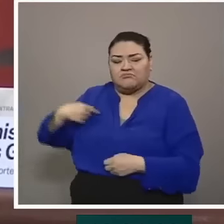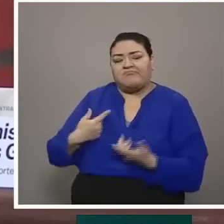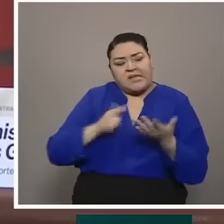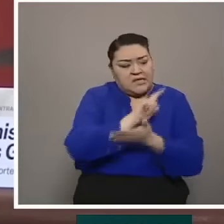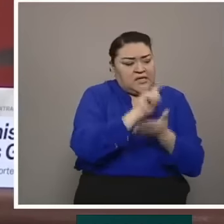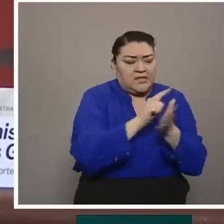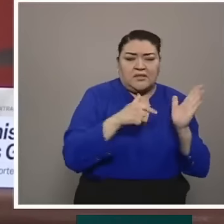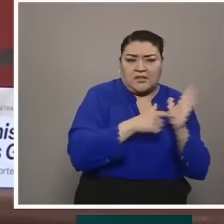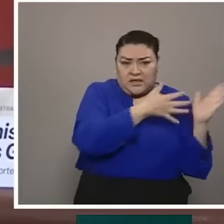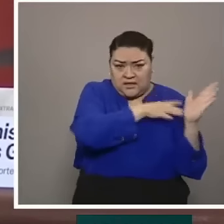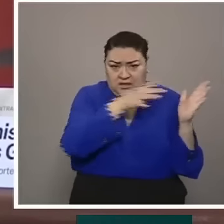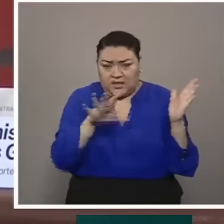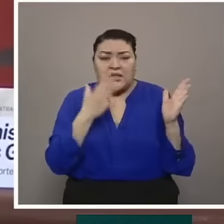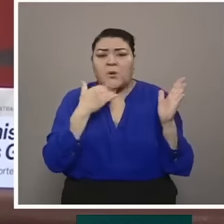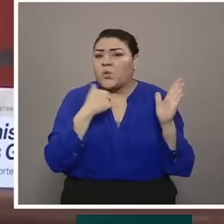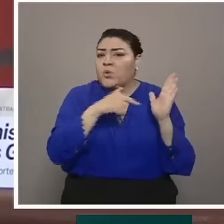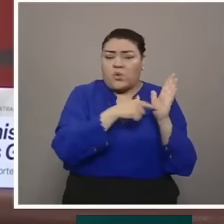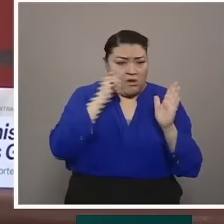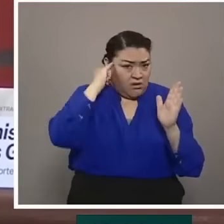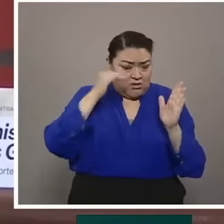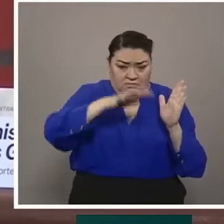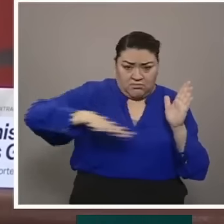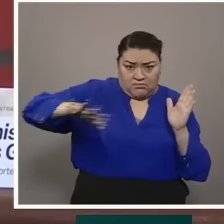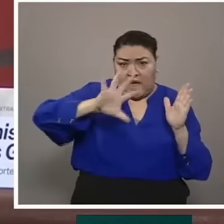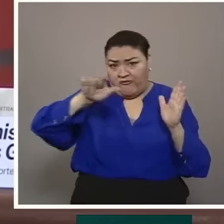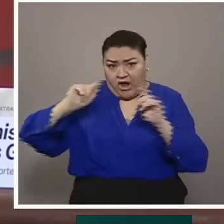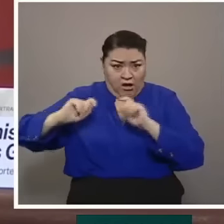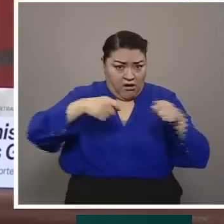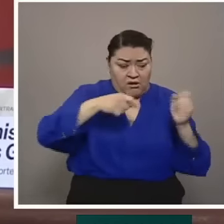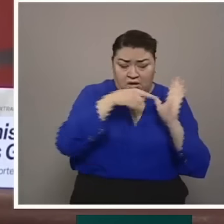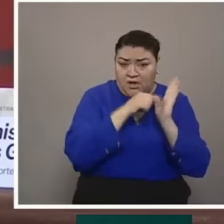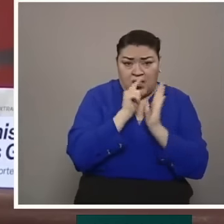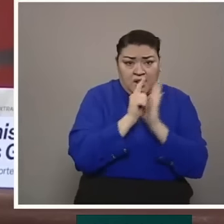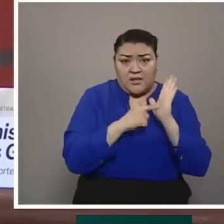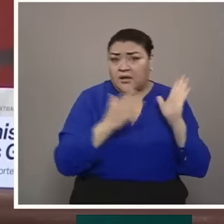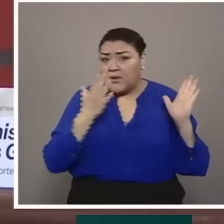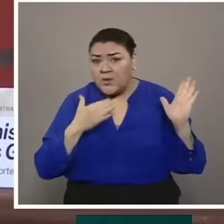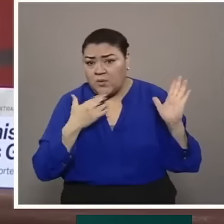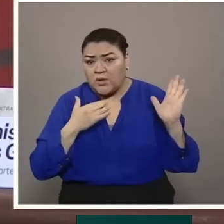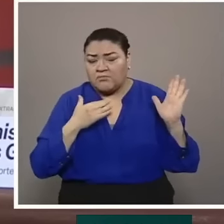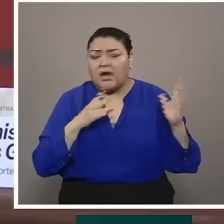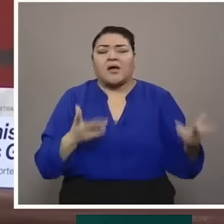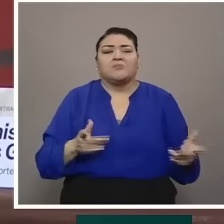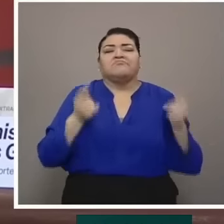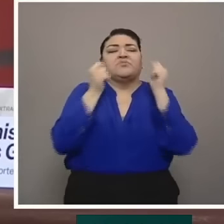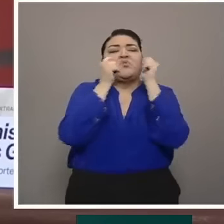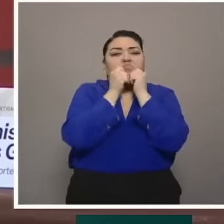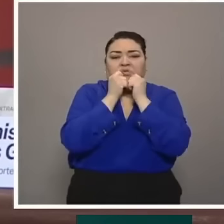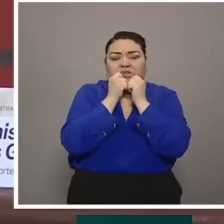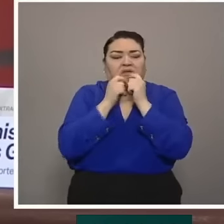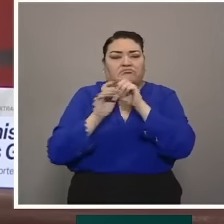materia de pueblos indígenas y afromexicanos, no se puede suspender ni diferir la operatividad del